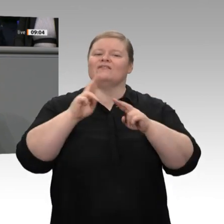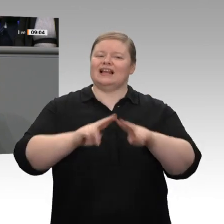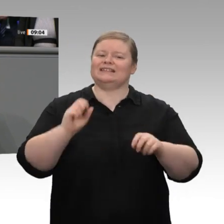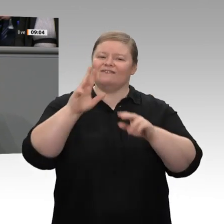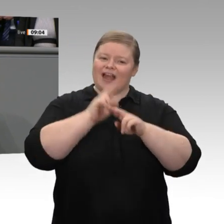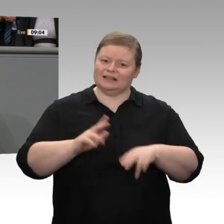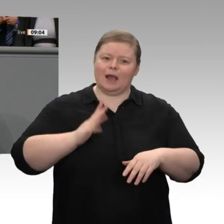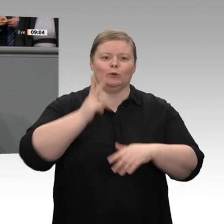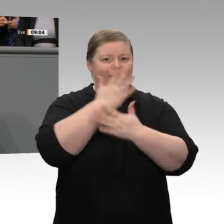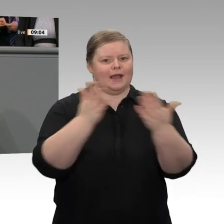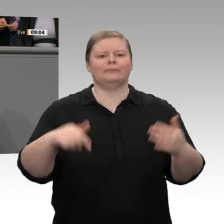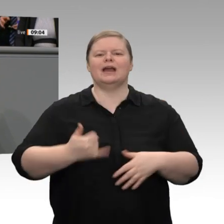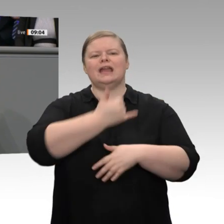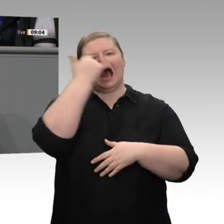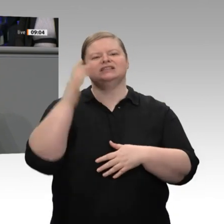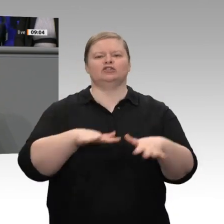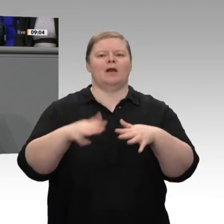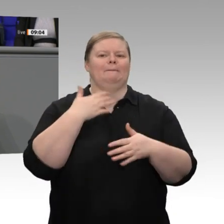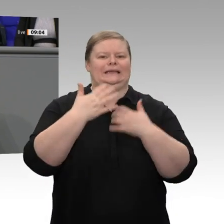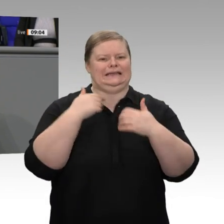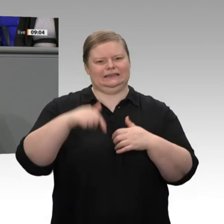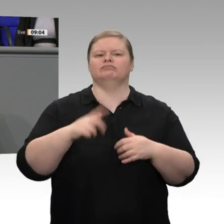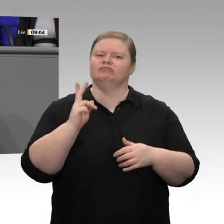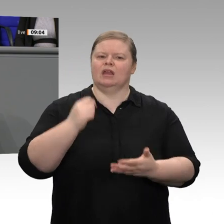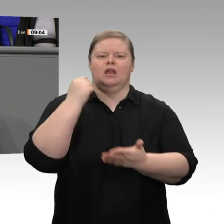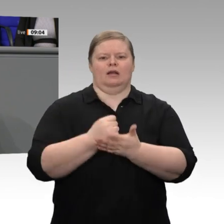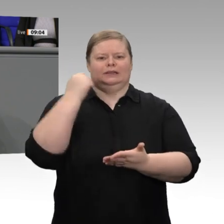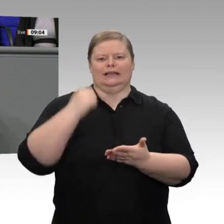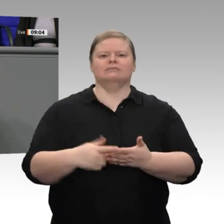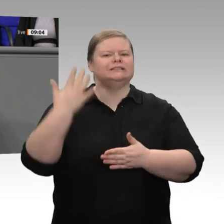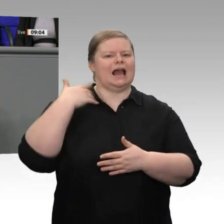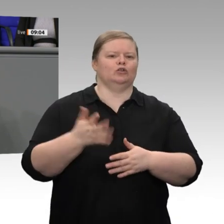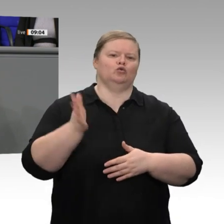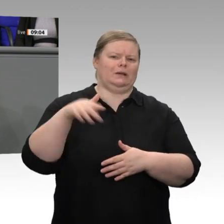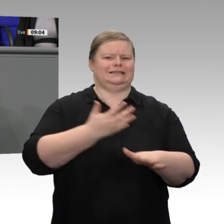ununterbrochen wirtschaftlichen Aufschwung. Es ist der längste Aufschwung seit der